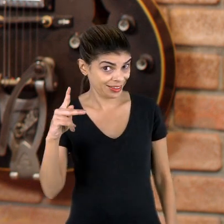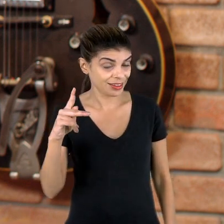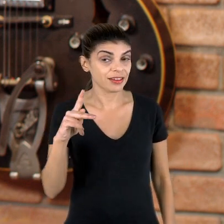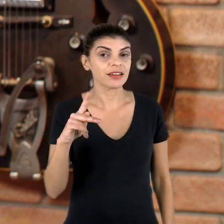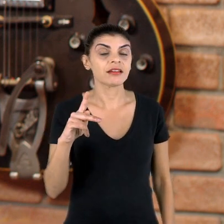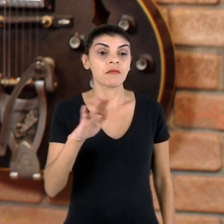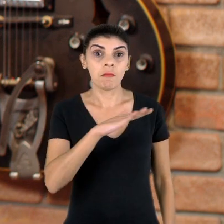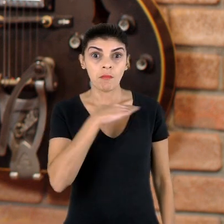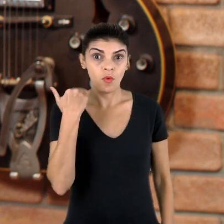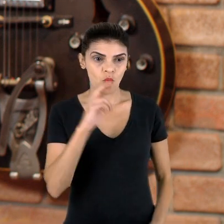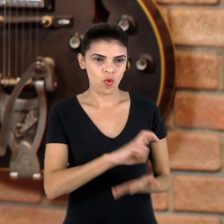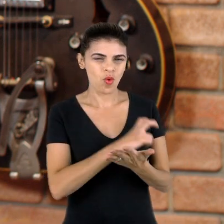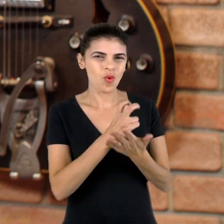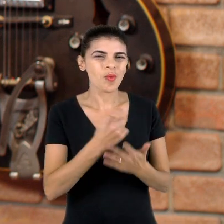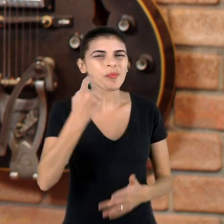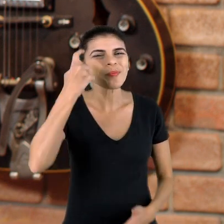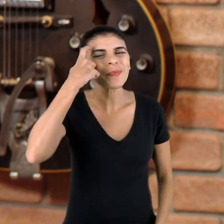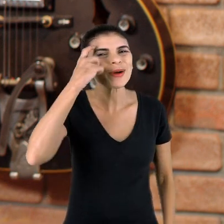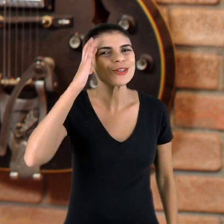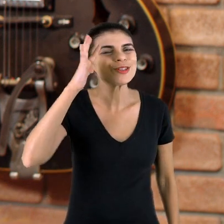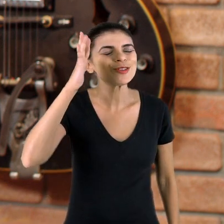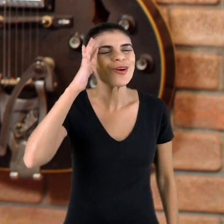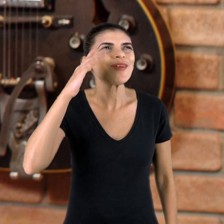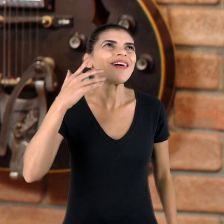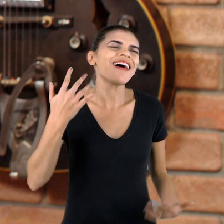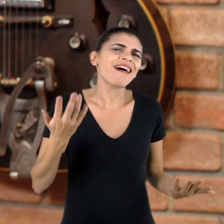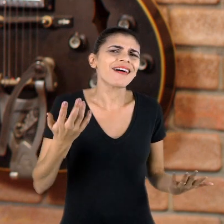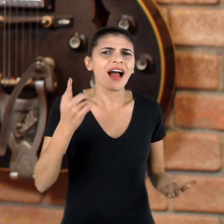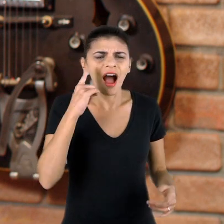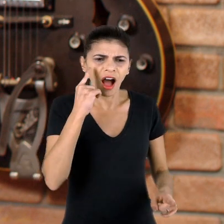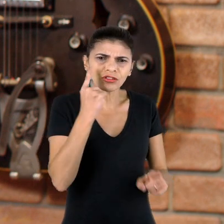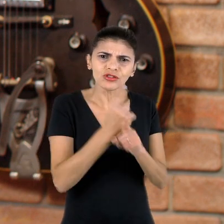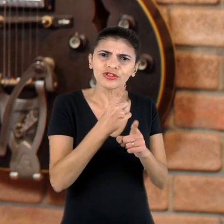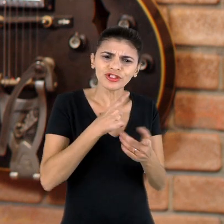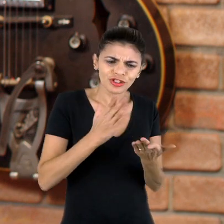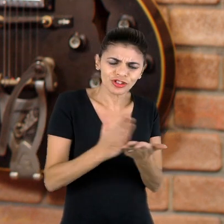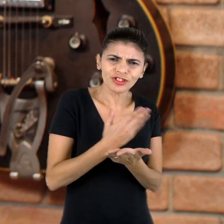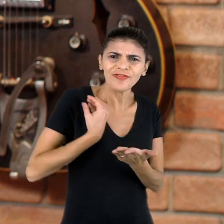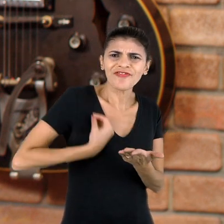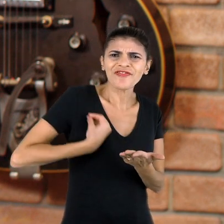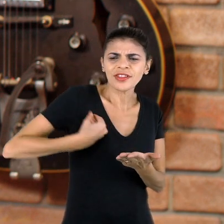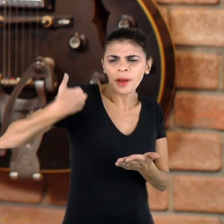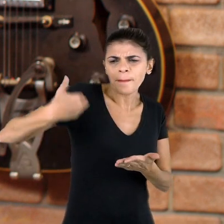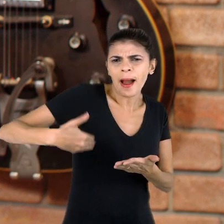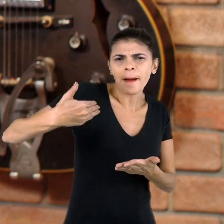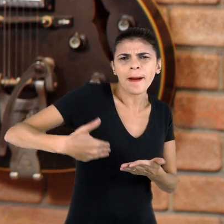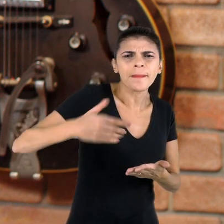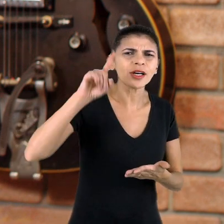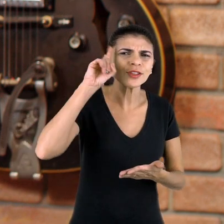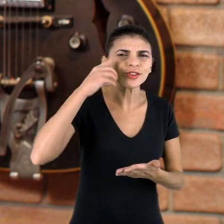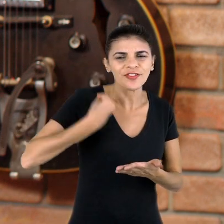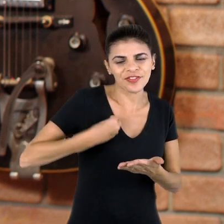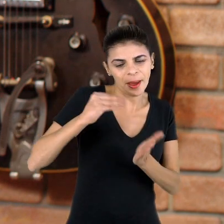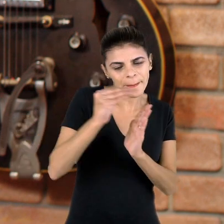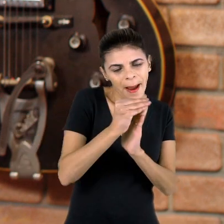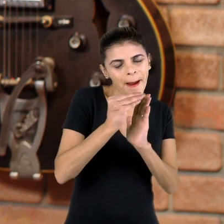eles acharam um... um diário do pai dele, e no diário do pai dele tava escrito assim,